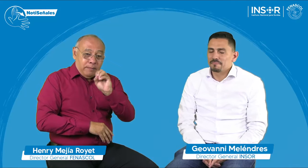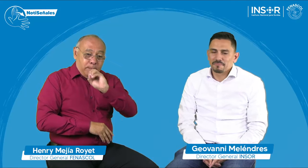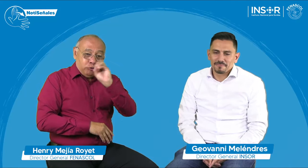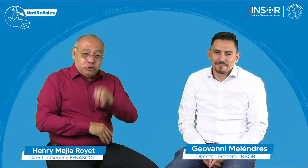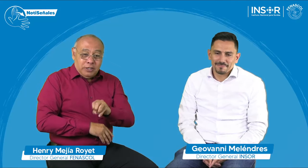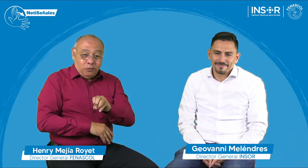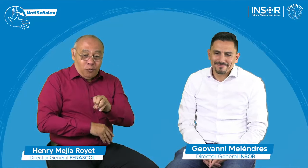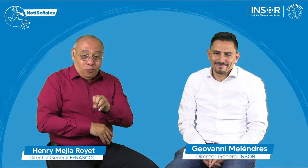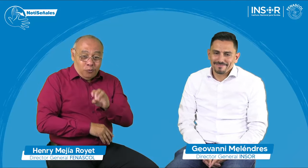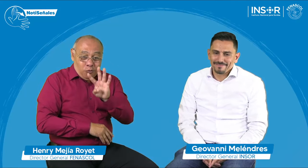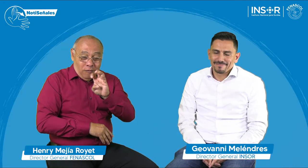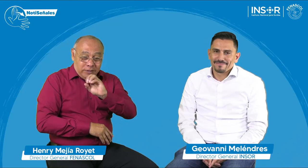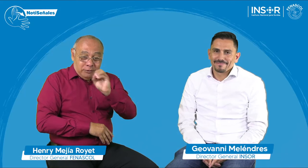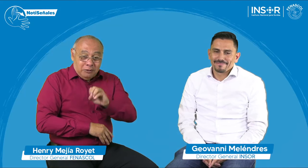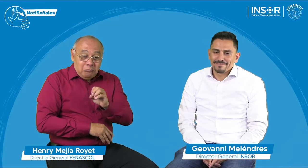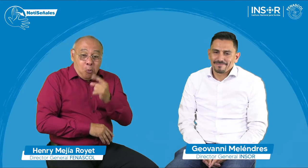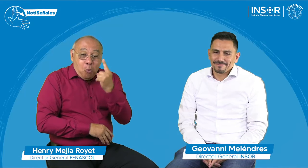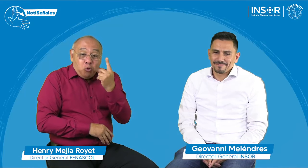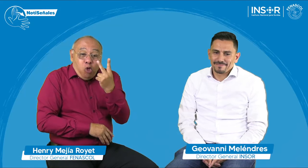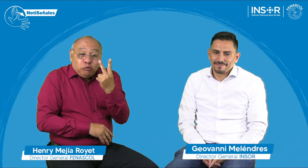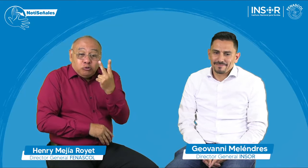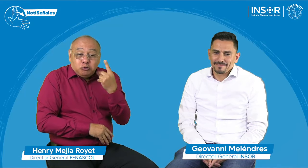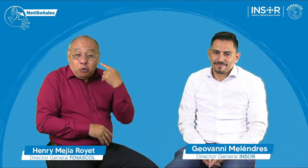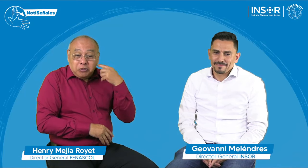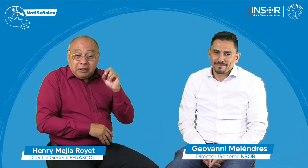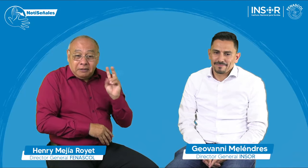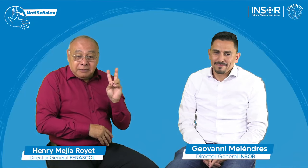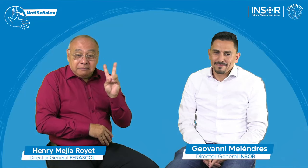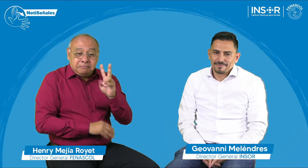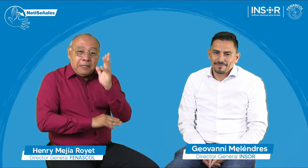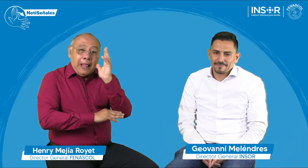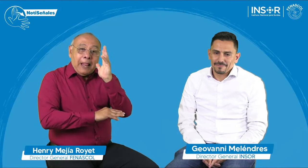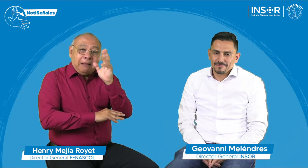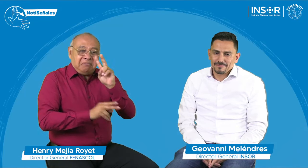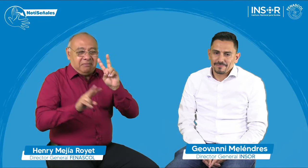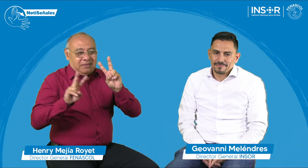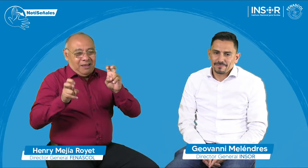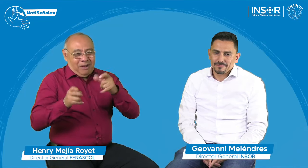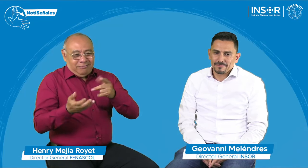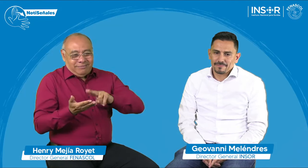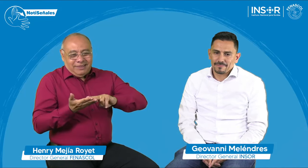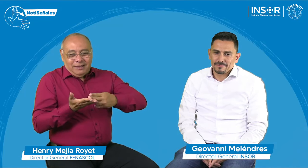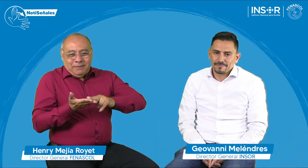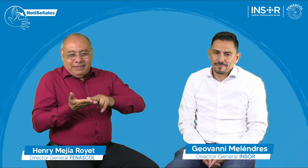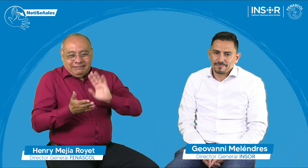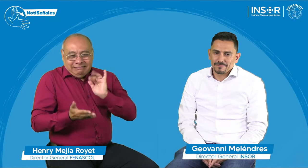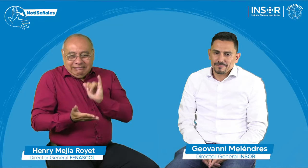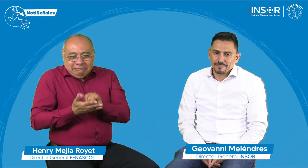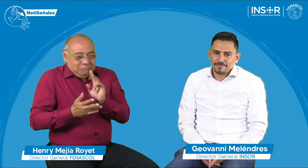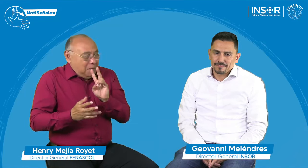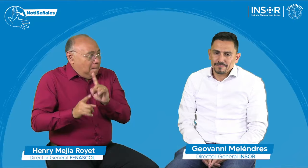congreso histórico porque pudimos ver que la mayoría de los participantes casi el